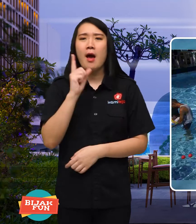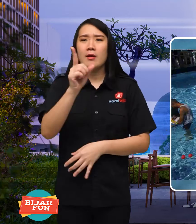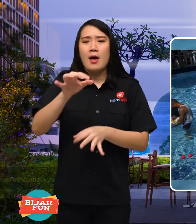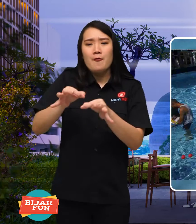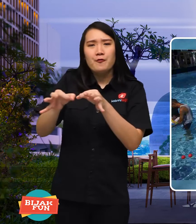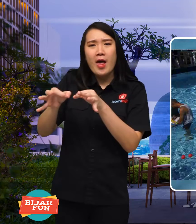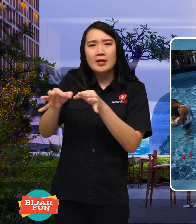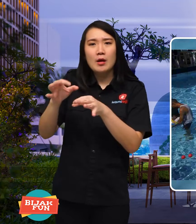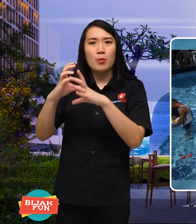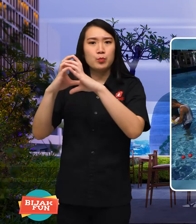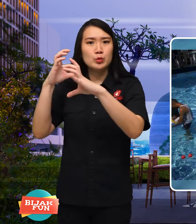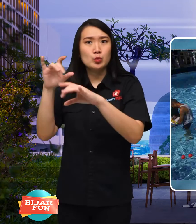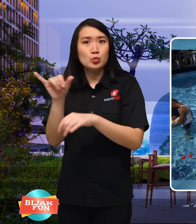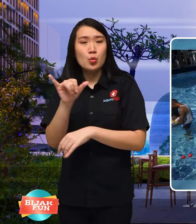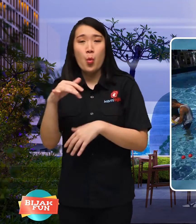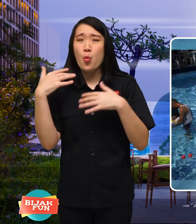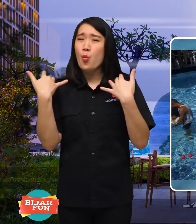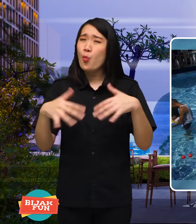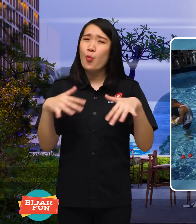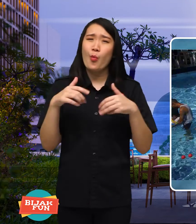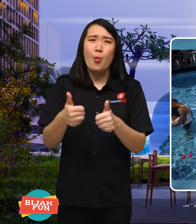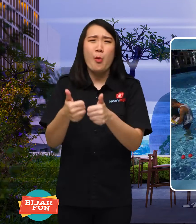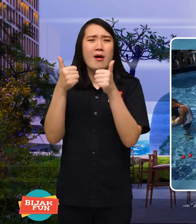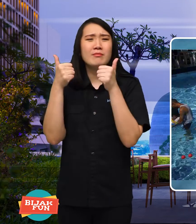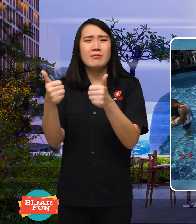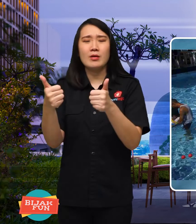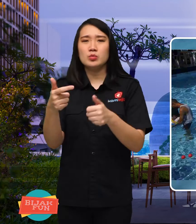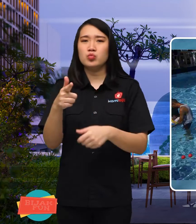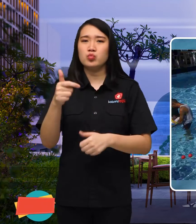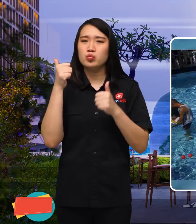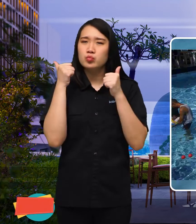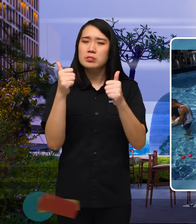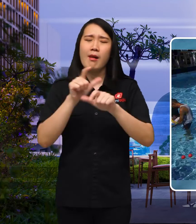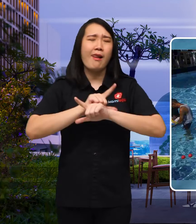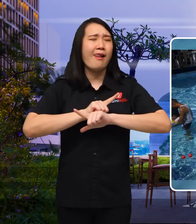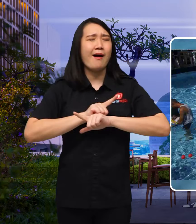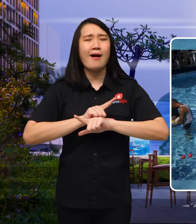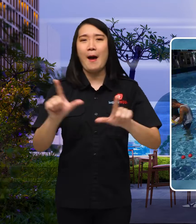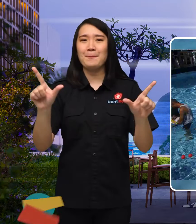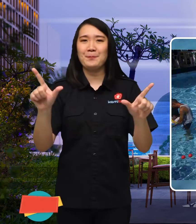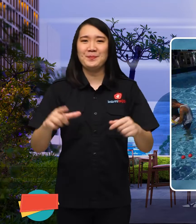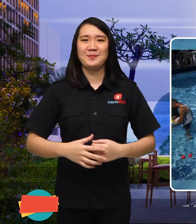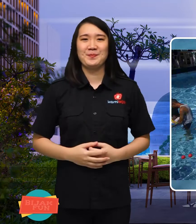Terakhir ada fasilitas bis juga loh, Wow luar biasa ya, super lengkap.